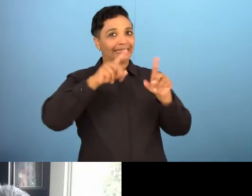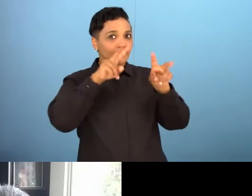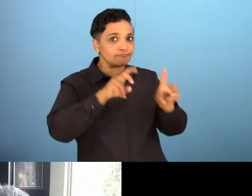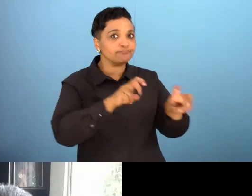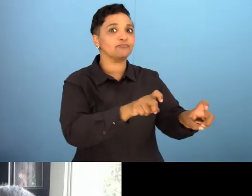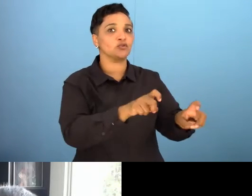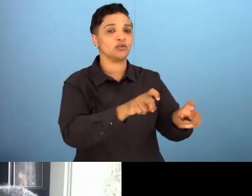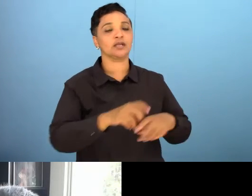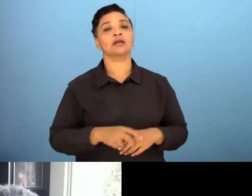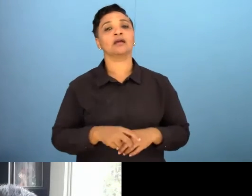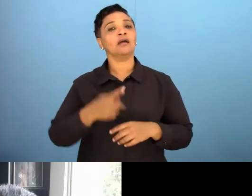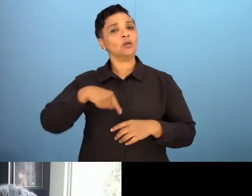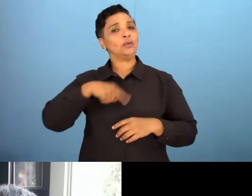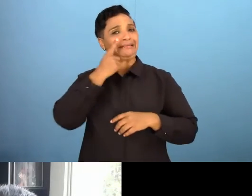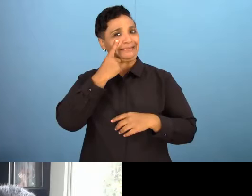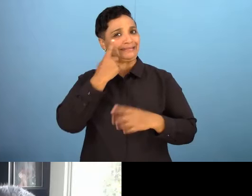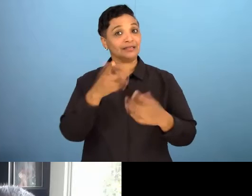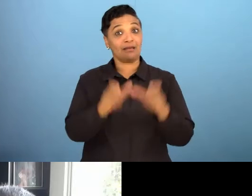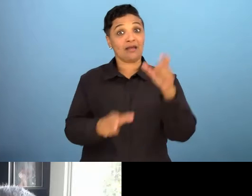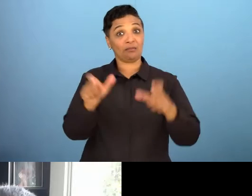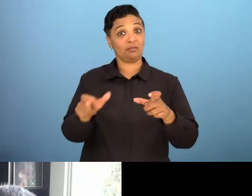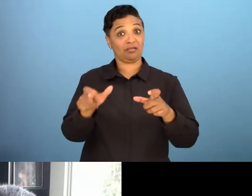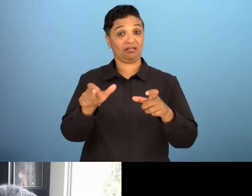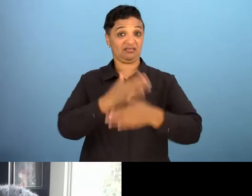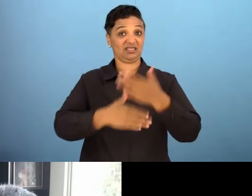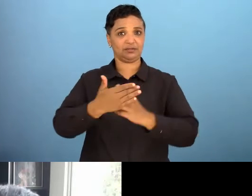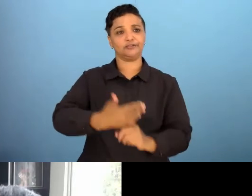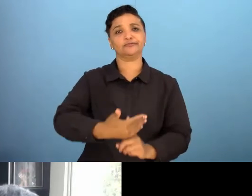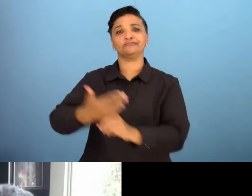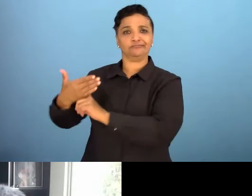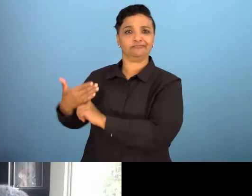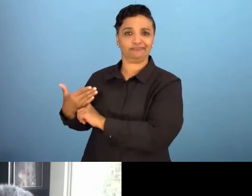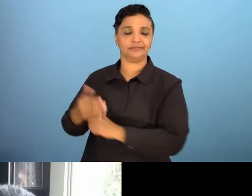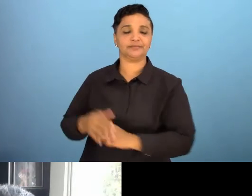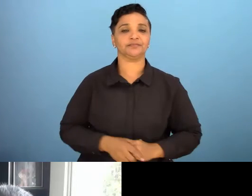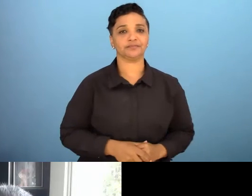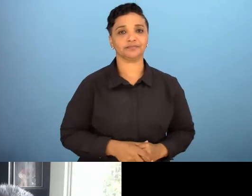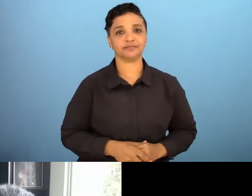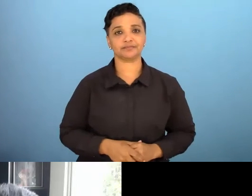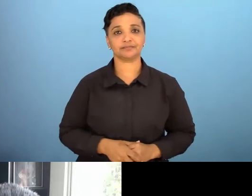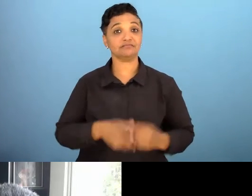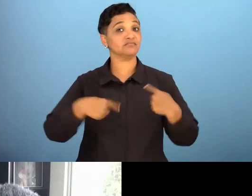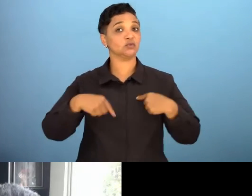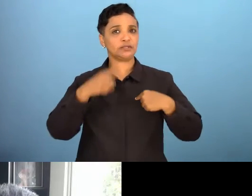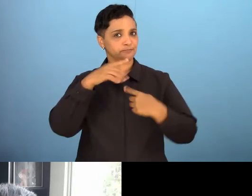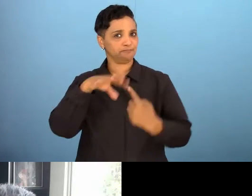En el sistema de monitoreo para buscar el cumplimiento de la CRPD se necesita y como COVID-19 demostró que las personas con discapacidad simplemente se quedaron atrás.